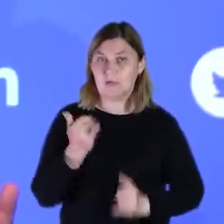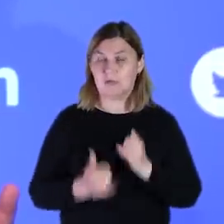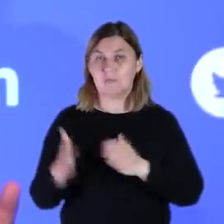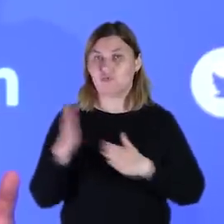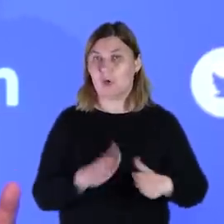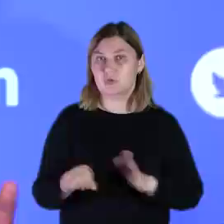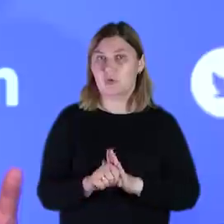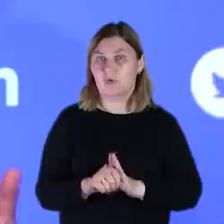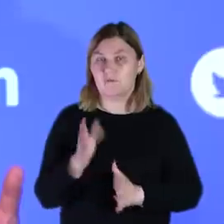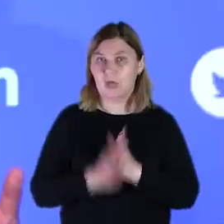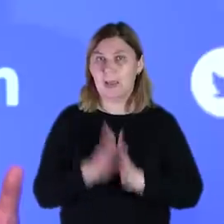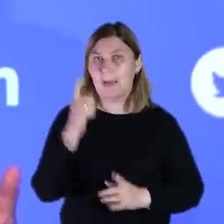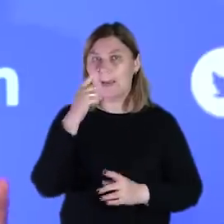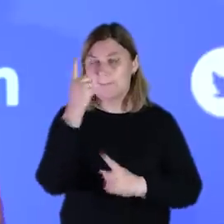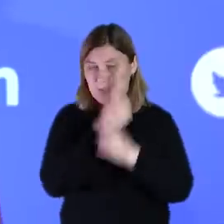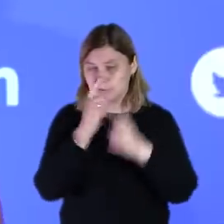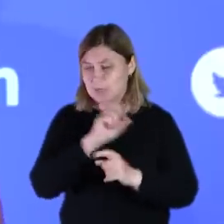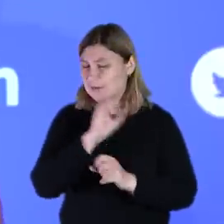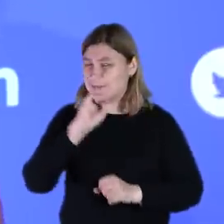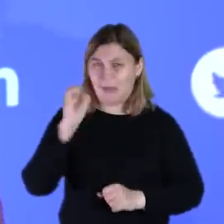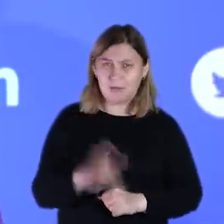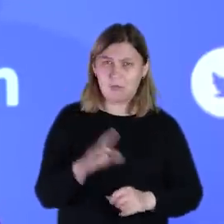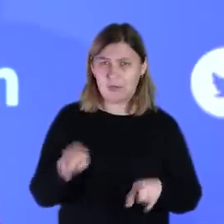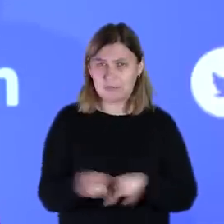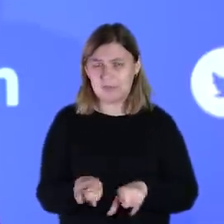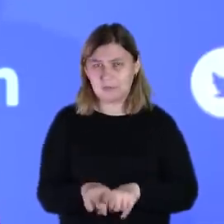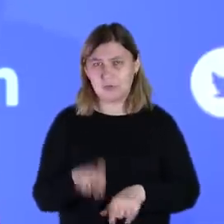wymyślaj każdy możliwy scenariusz, nawet ten najgorszy, który może się zdarzyć.